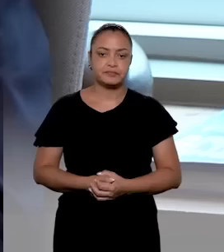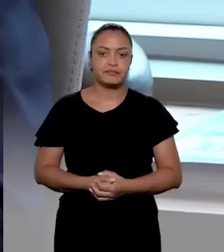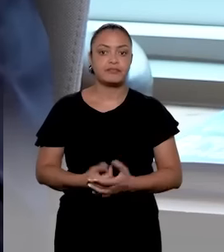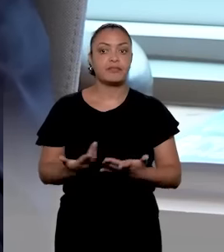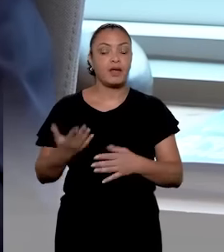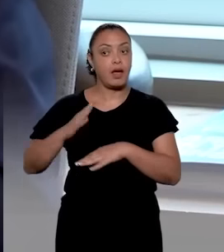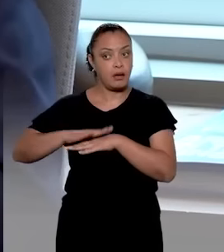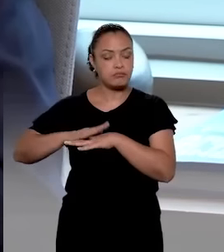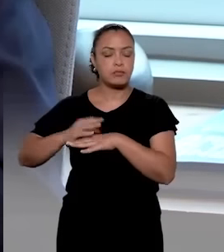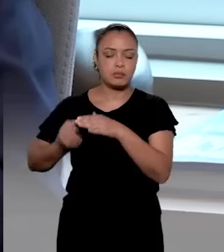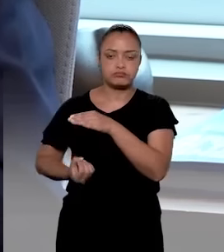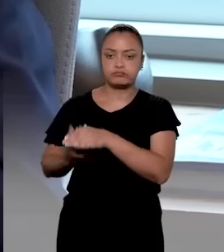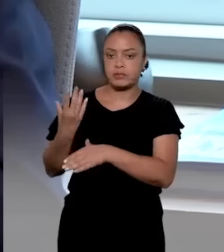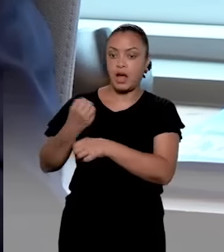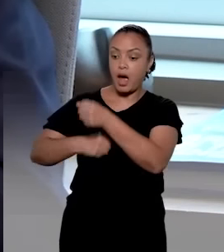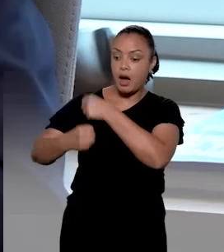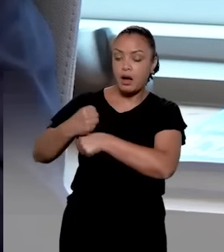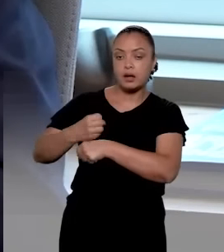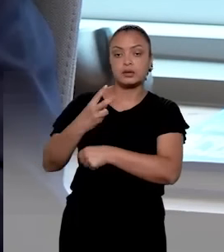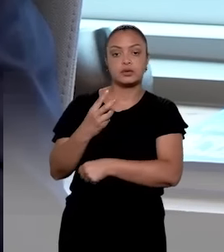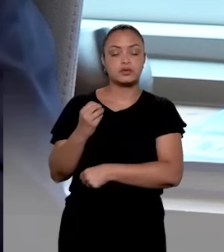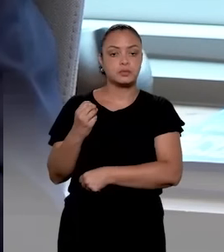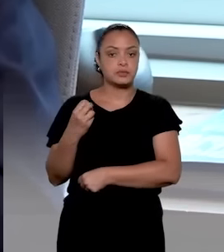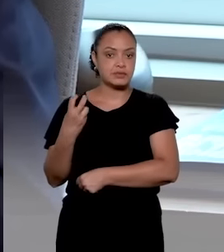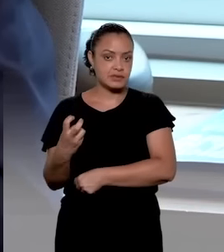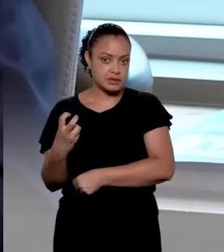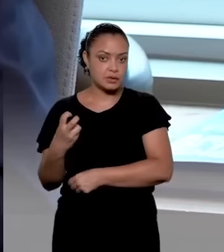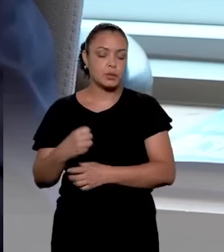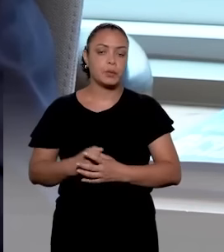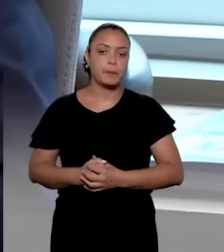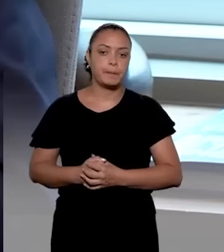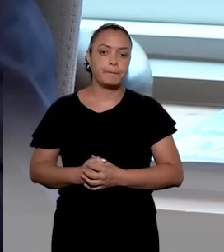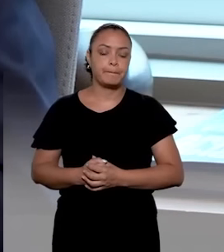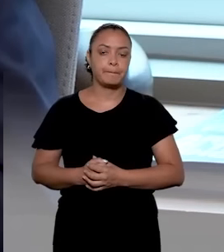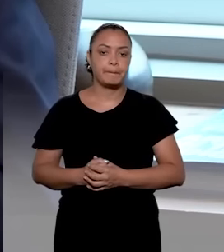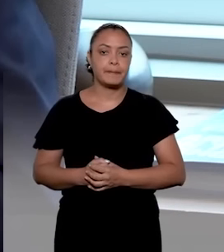É, de fato, a integração fui eu que lancei em 2005, foi um programa desenvolvido pela